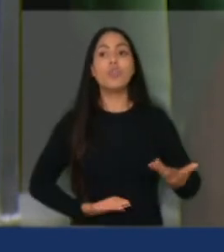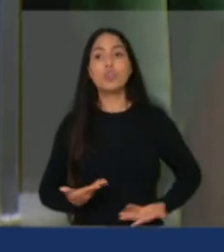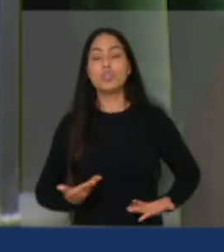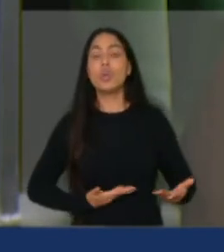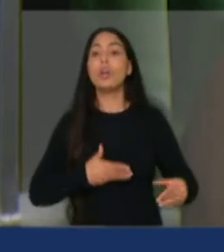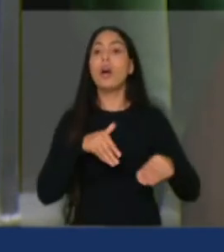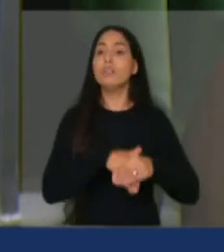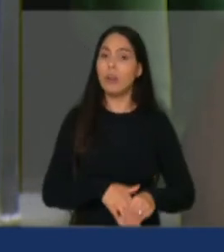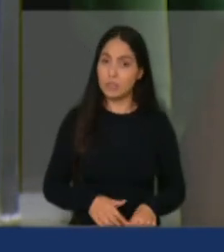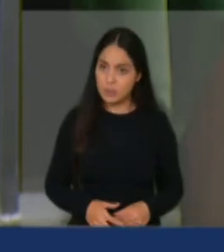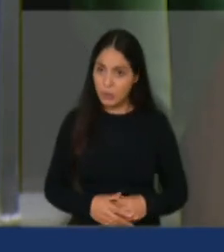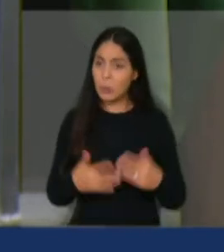RIOS, É O VOTO, É ... DESONESTO, SENHOR PRESIDENTE,